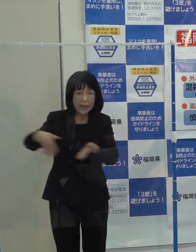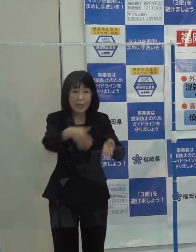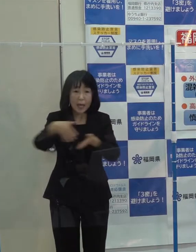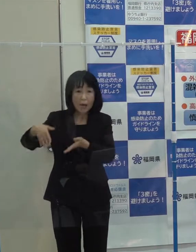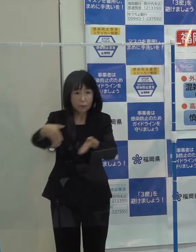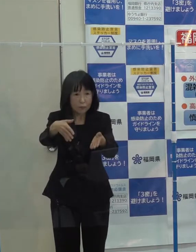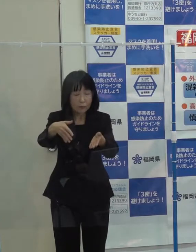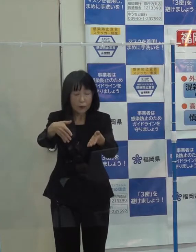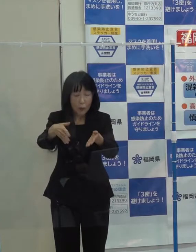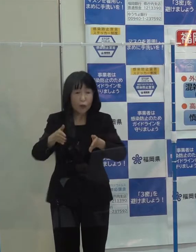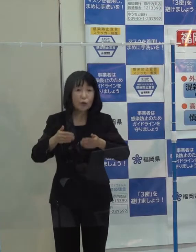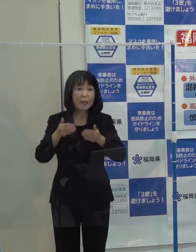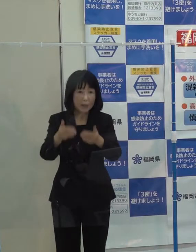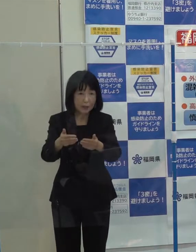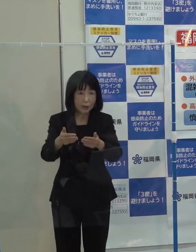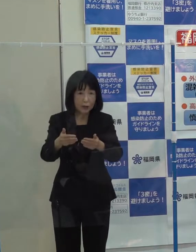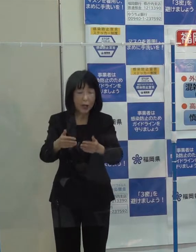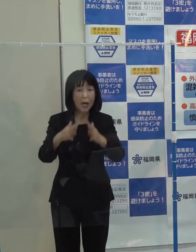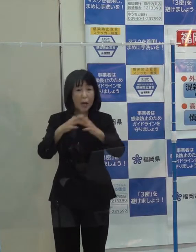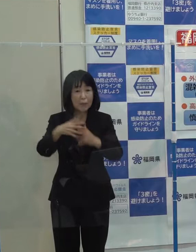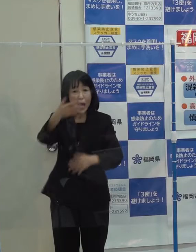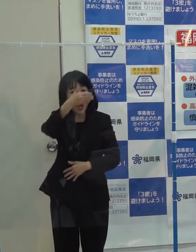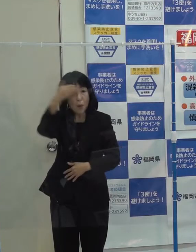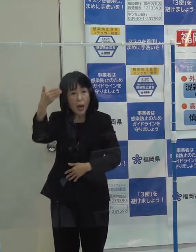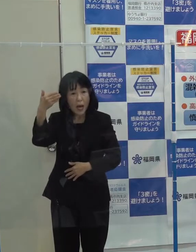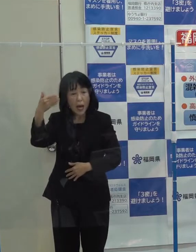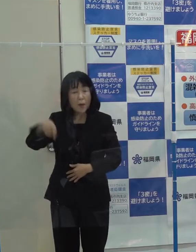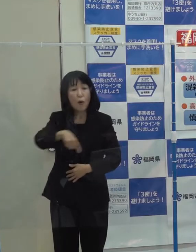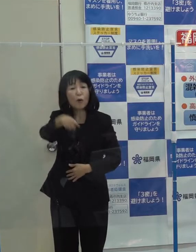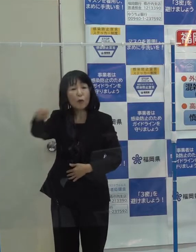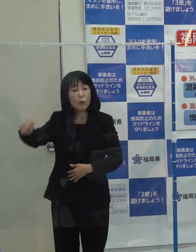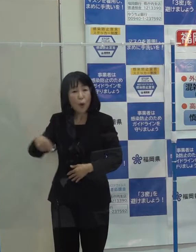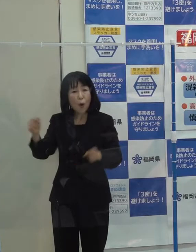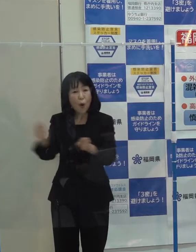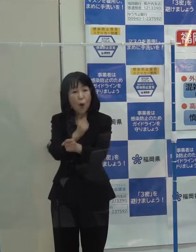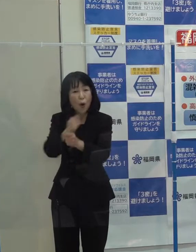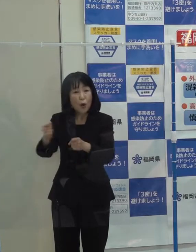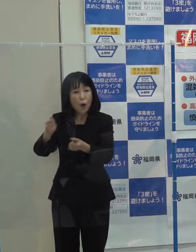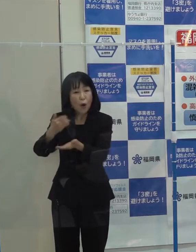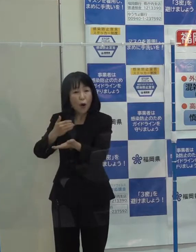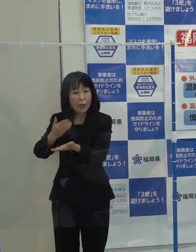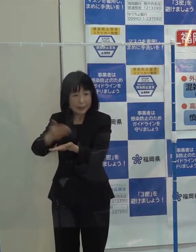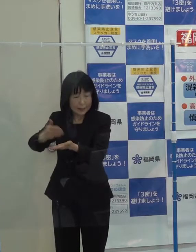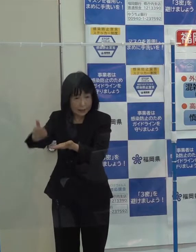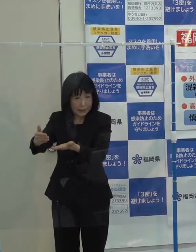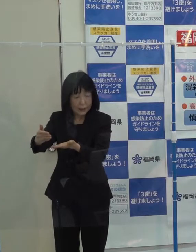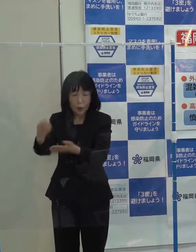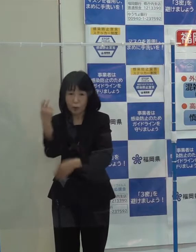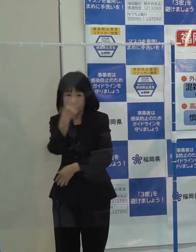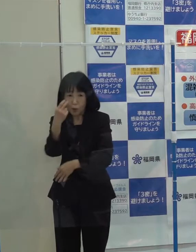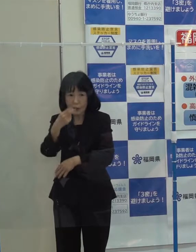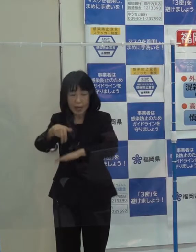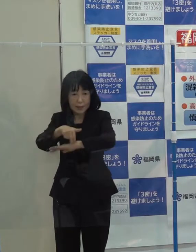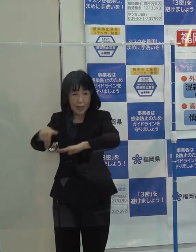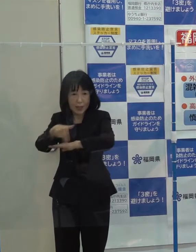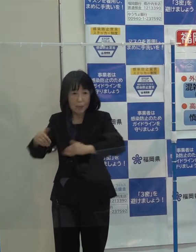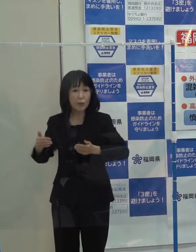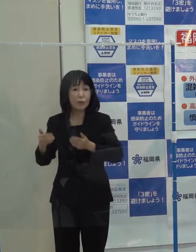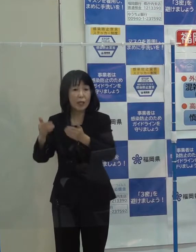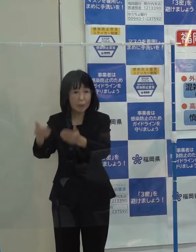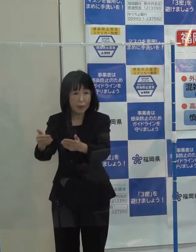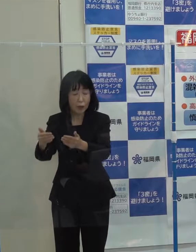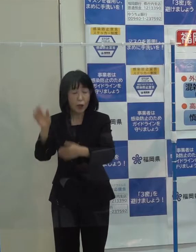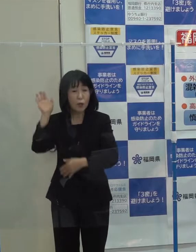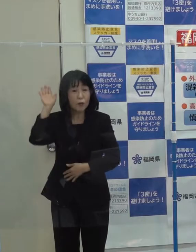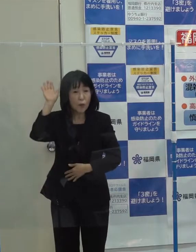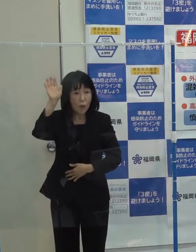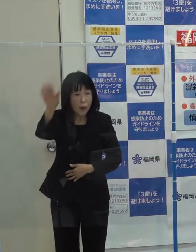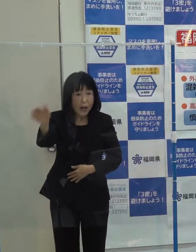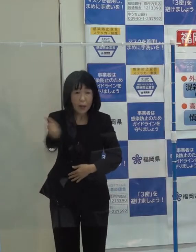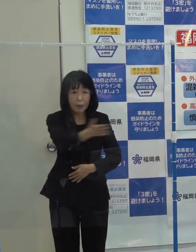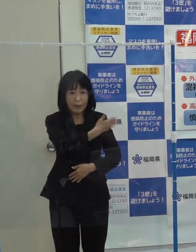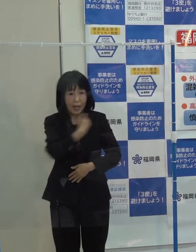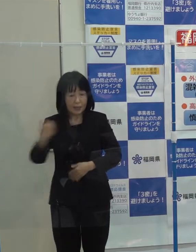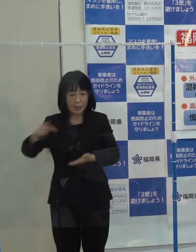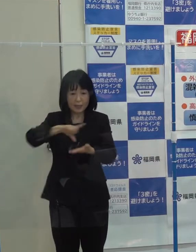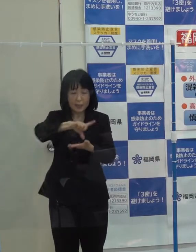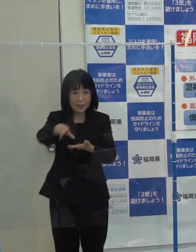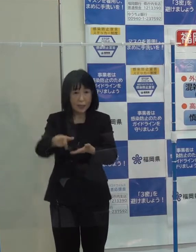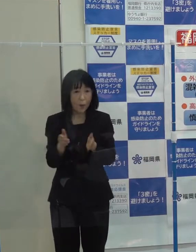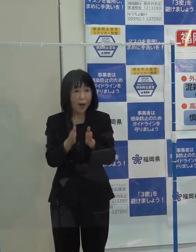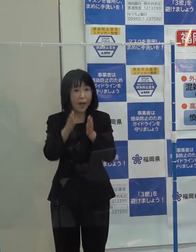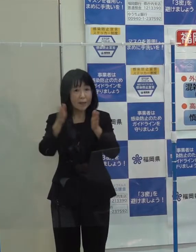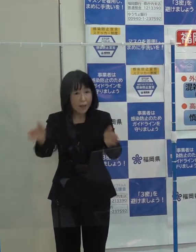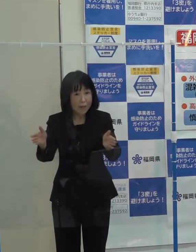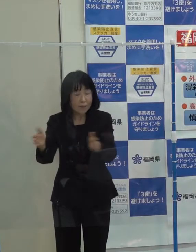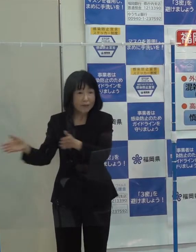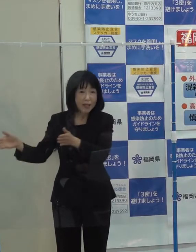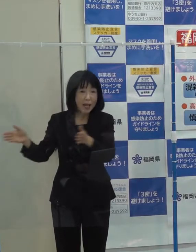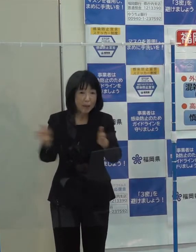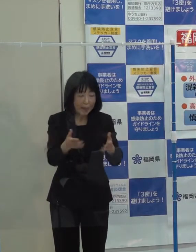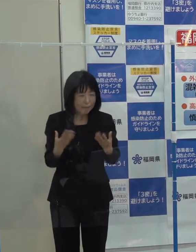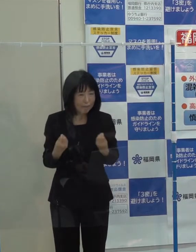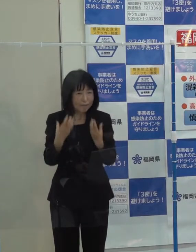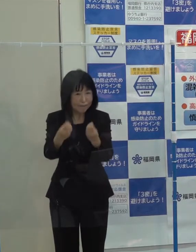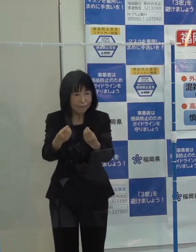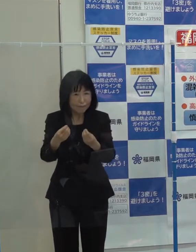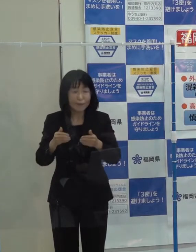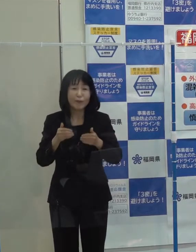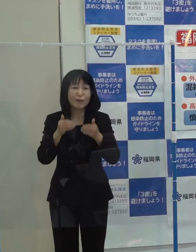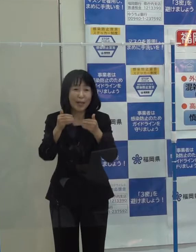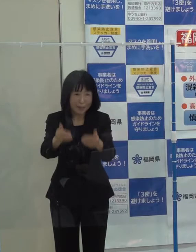また 宮若北部工業団地の調査・設計も進んでおり 将来の本県の地域の発展基盤の整備が着実に進展をしているということです